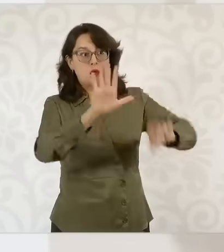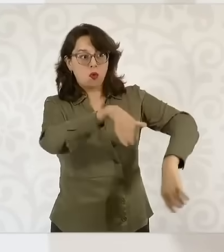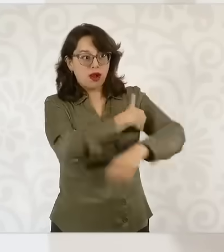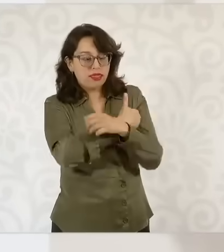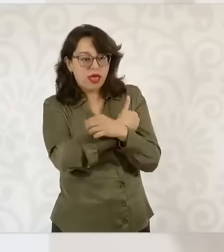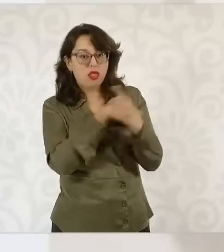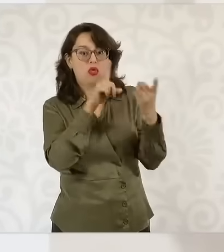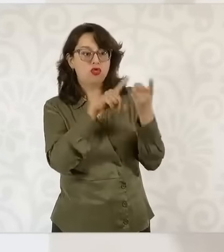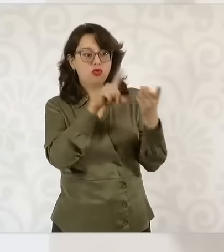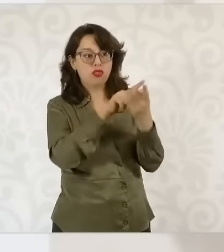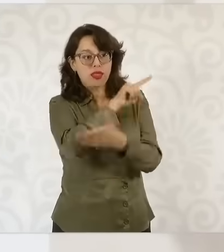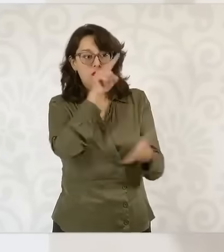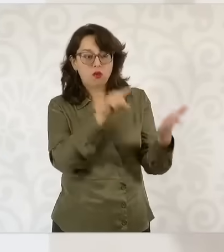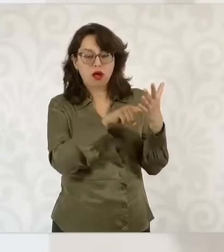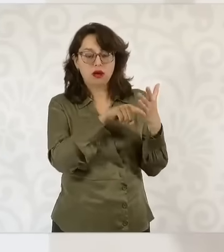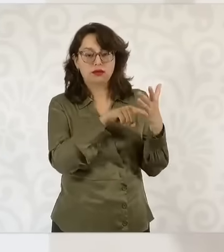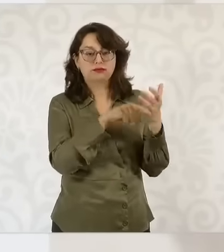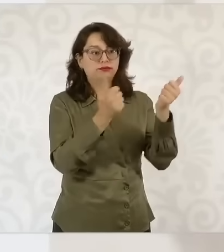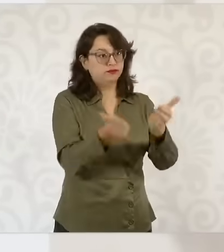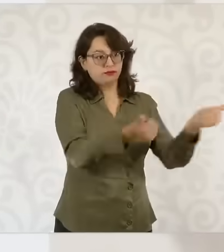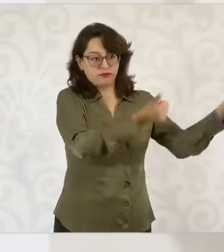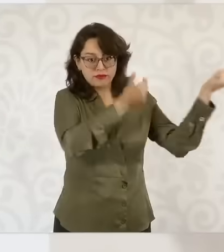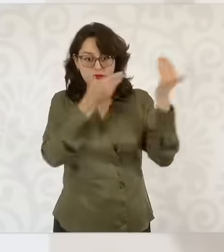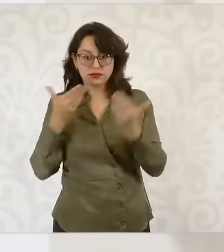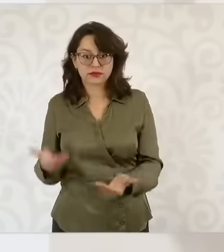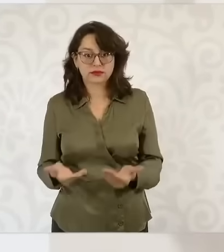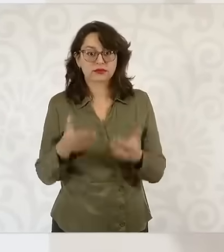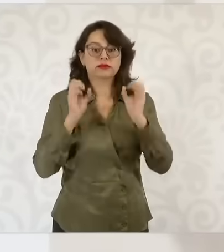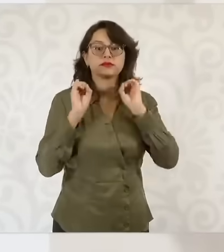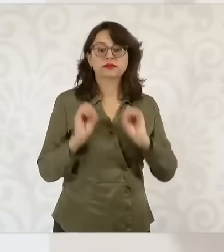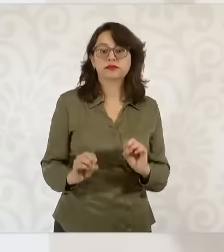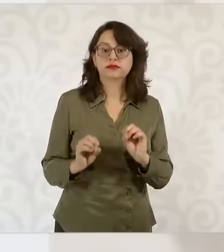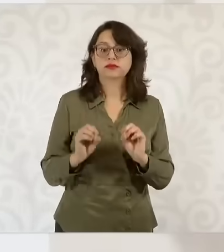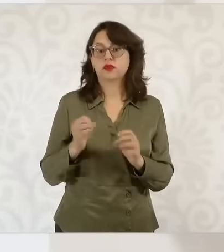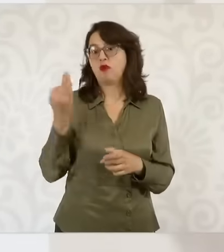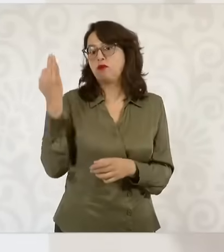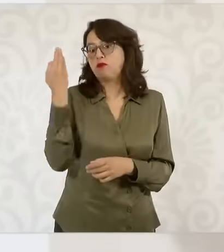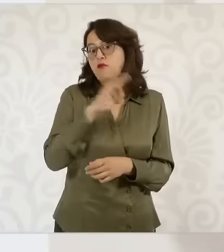salió la compra del combustible hasta México o sencillamente hay una falsificación de documentos